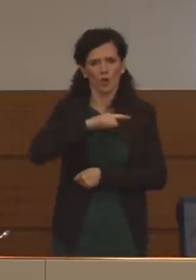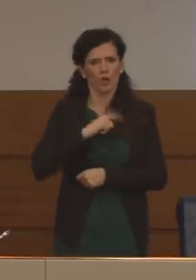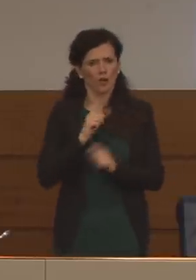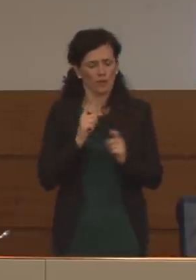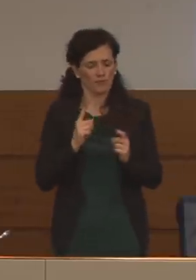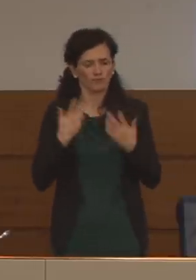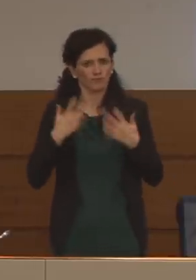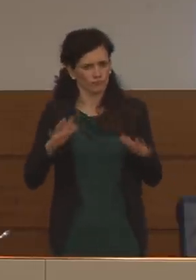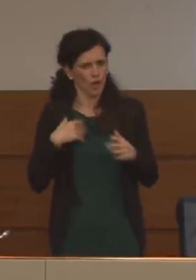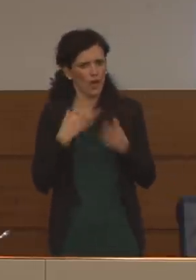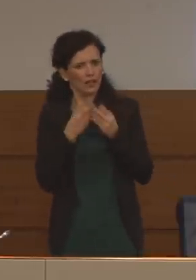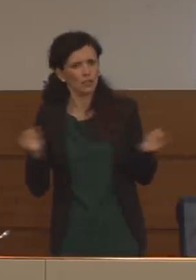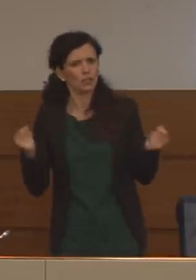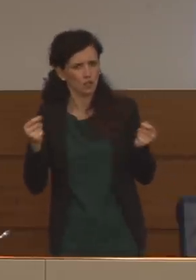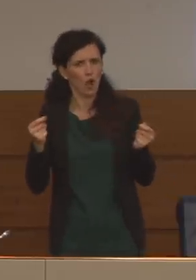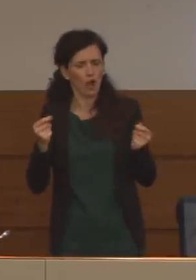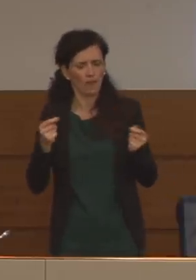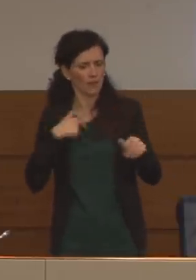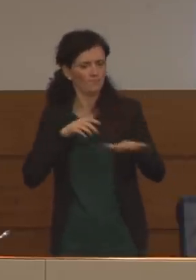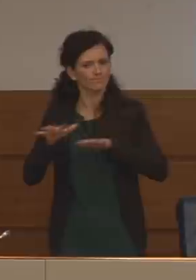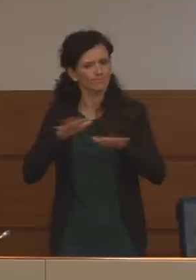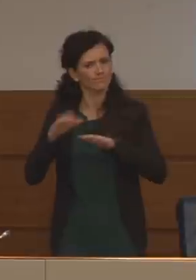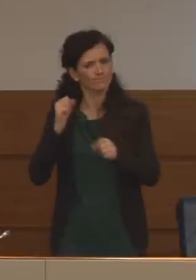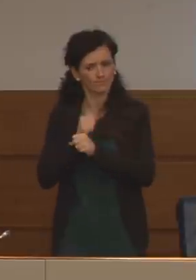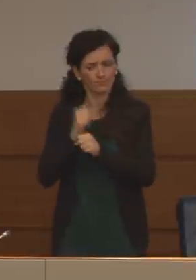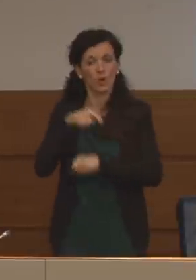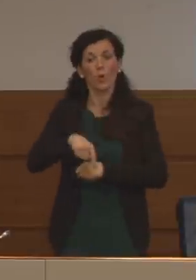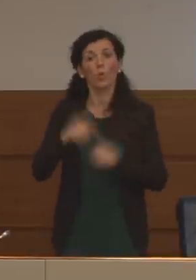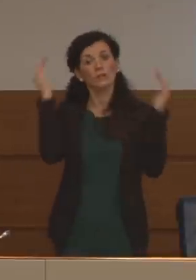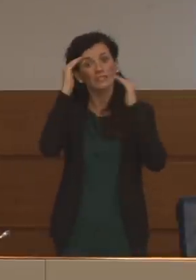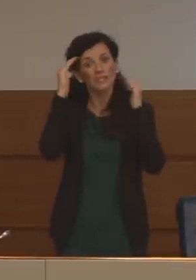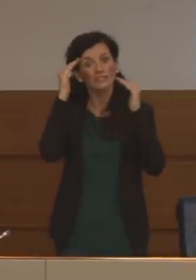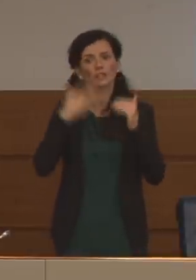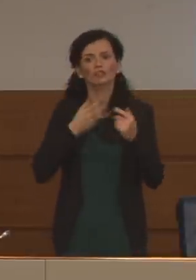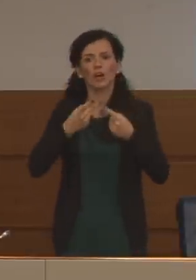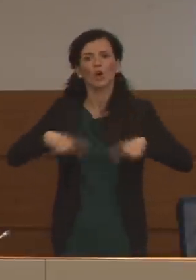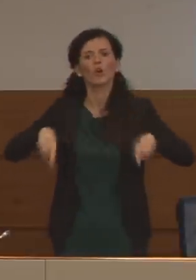perché oggi come sapete, questa sera, ci sarà un Consiglio dei Ministri che varerà un